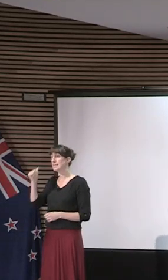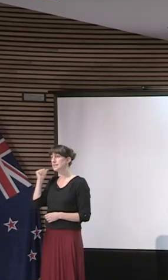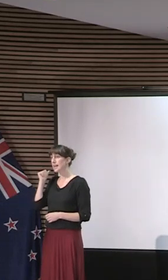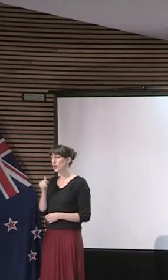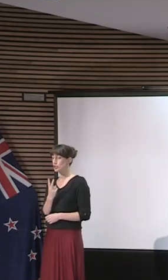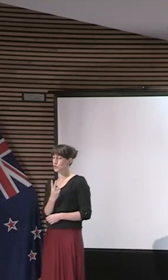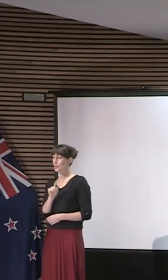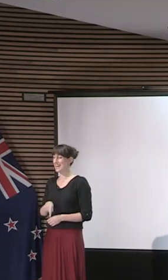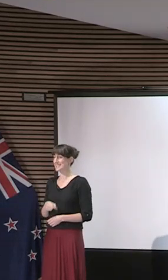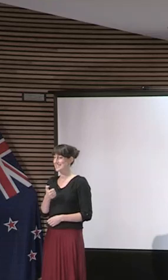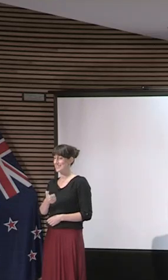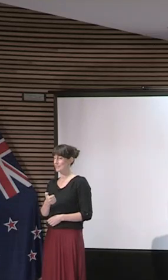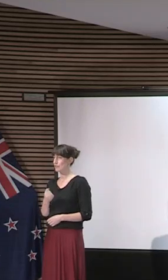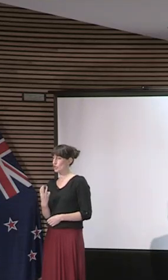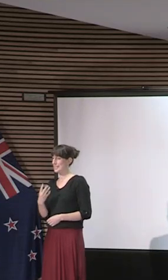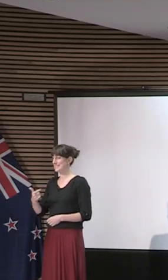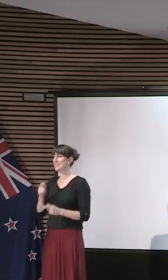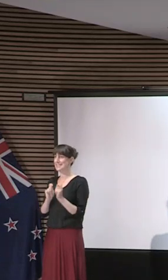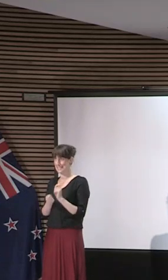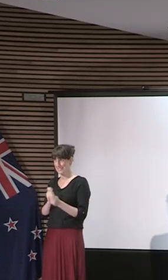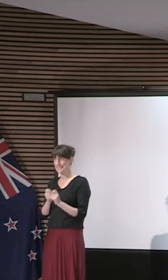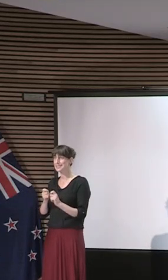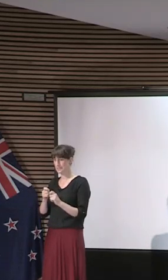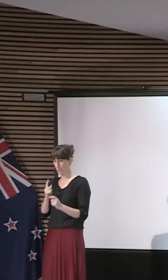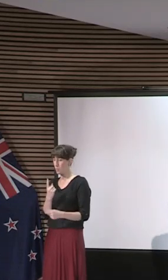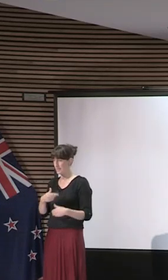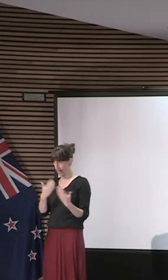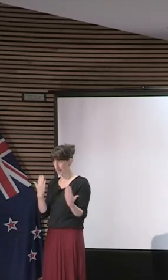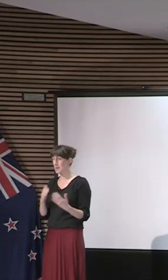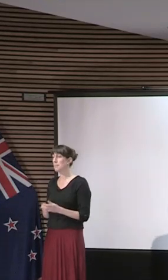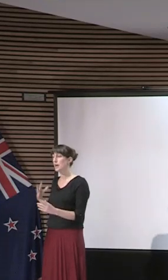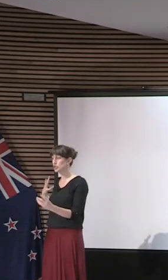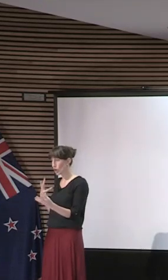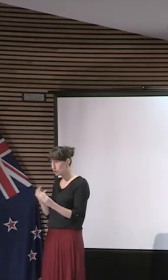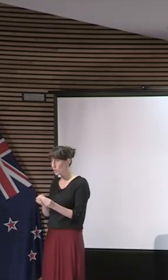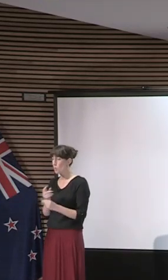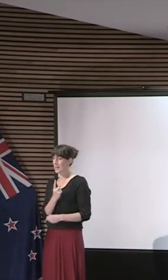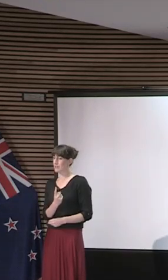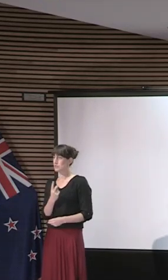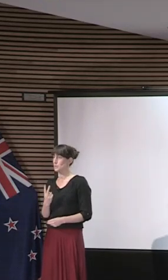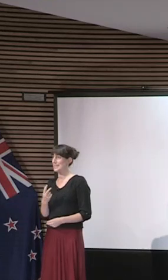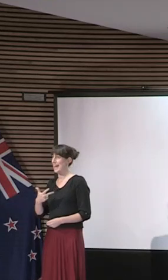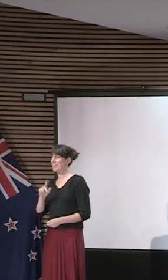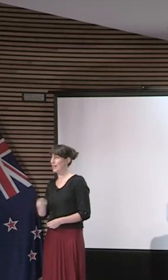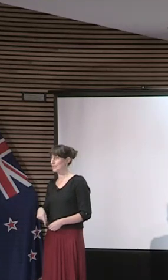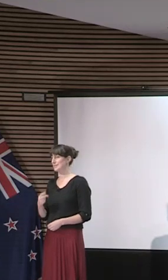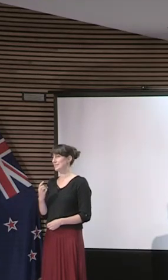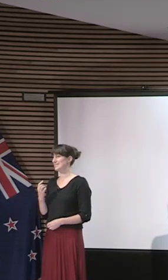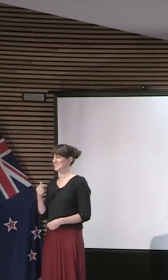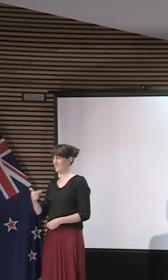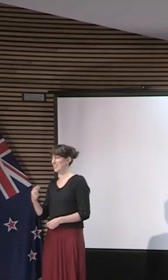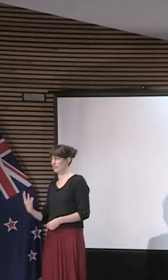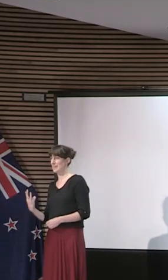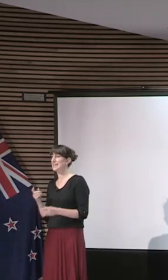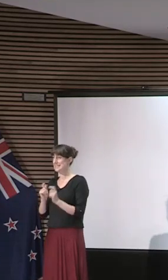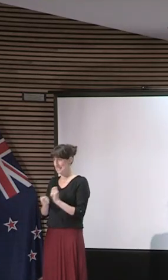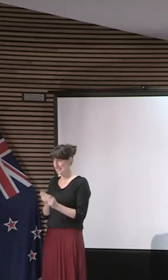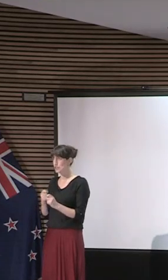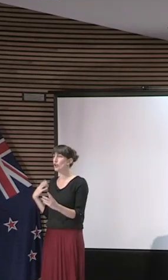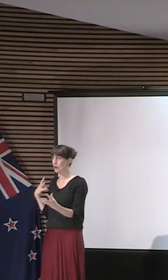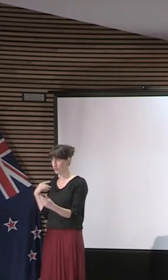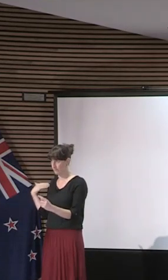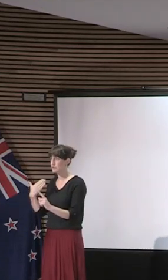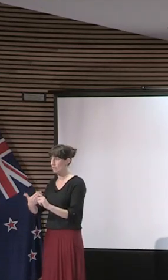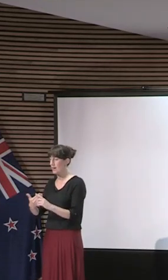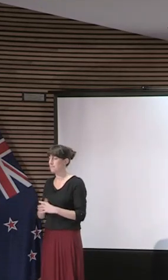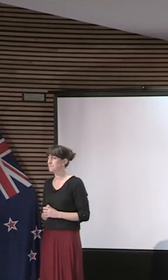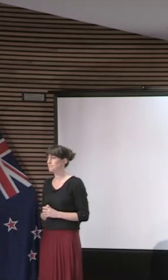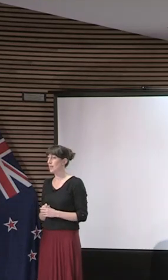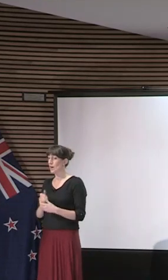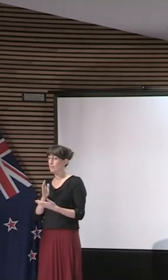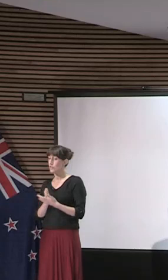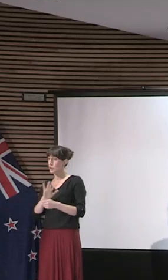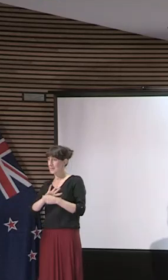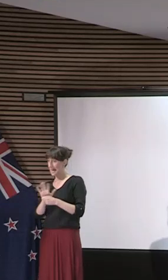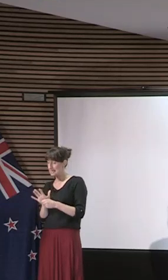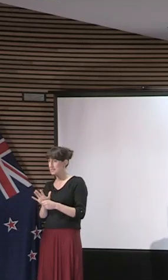hohipera. Kaore tetahi o ratou e